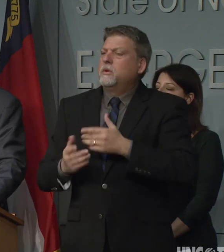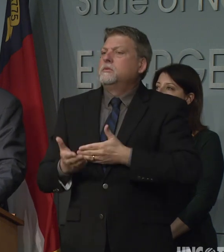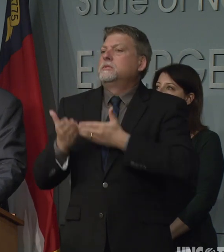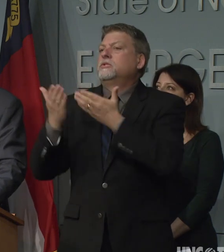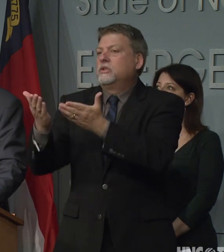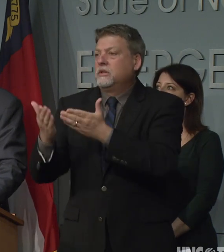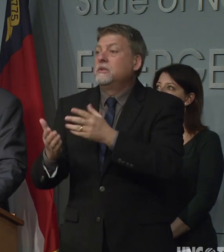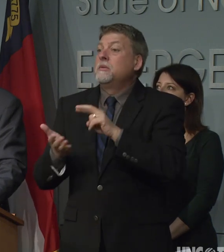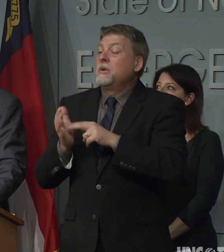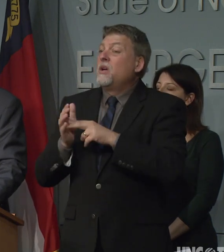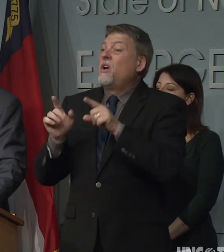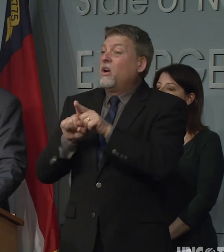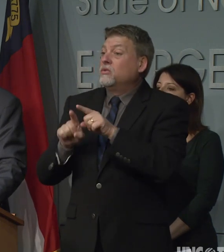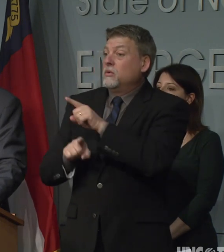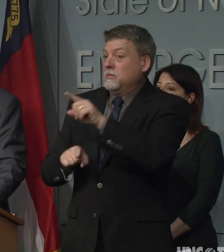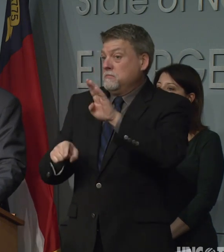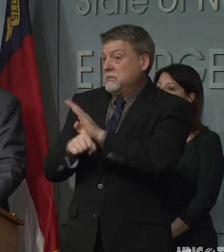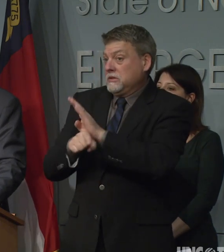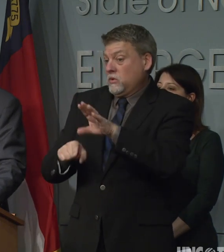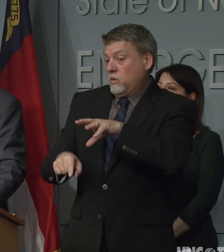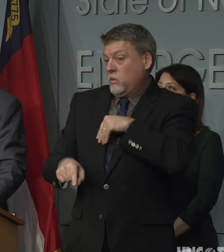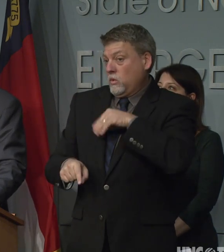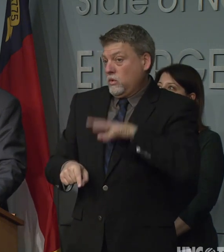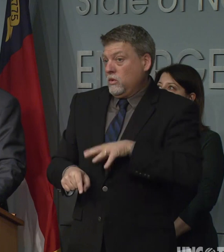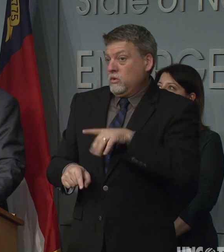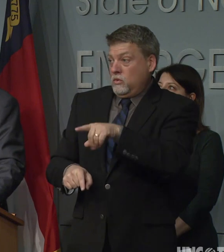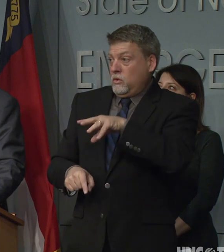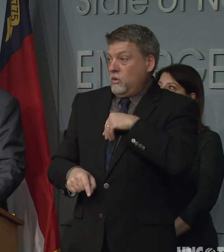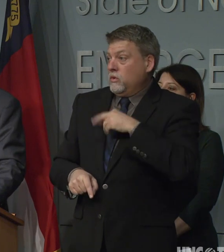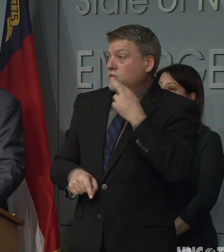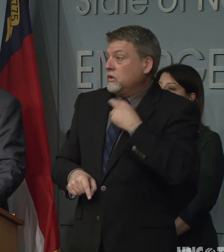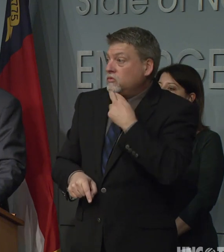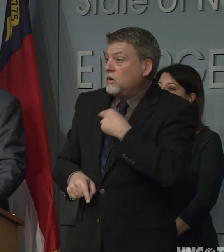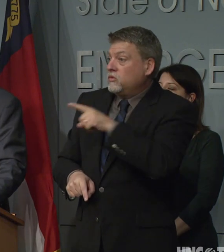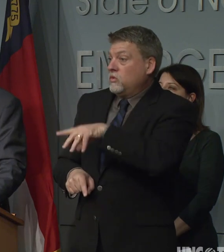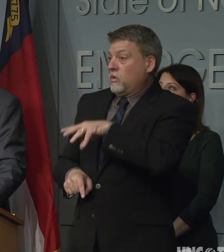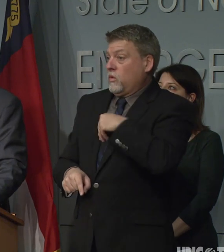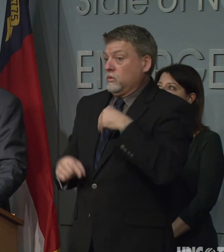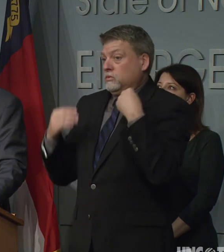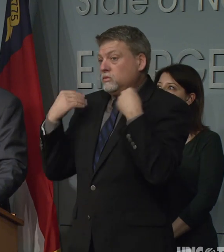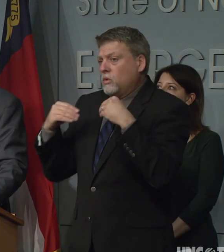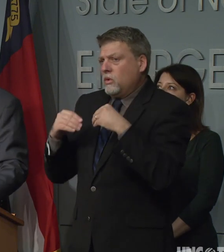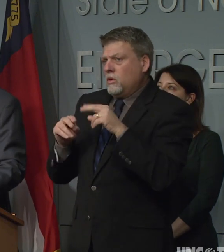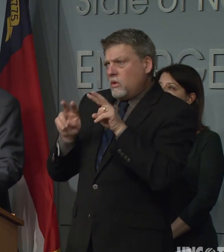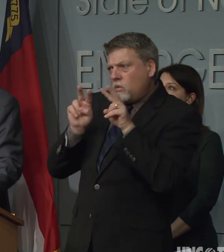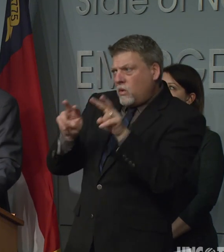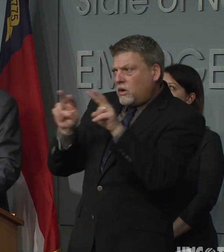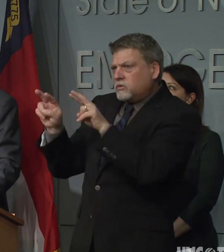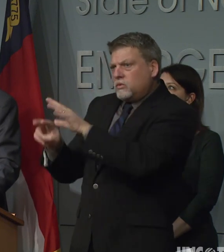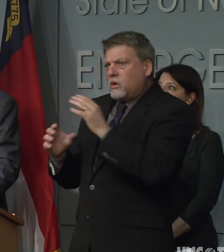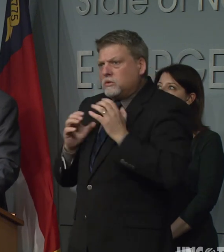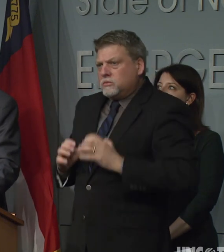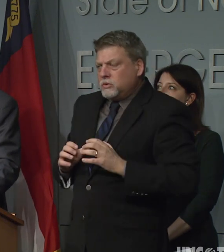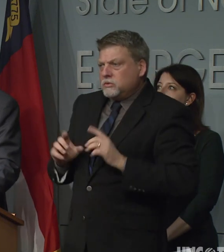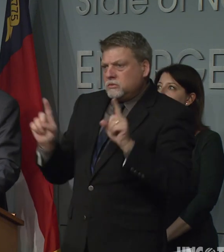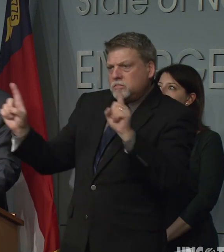Sin embargo, los propietarios de restaurantes y de comercios queremos que estén conscientes de este distanciamiento social